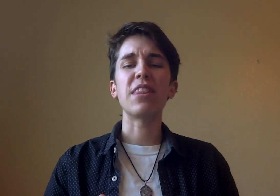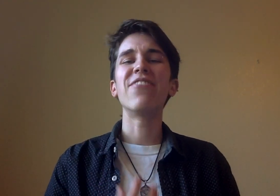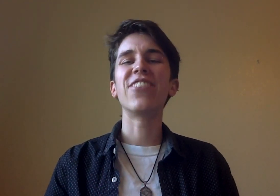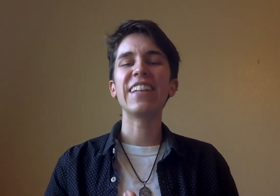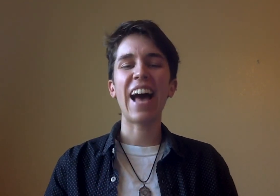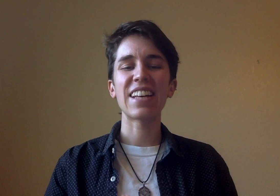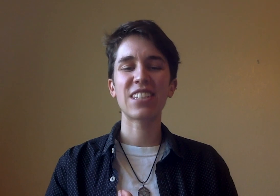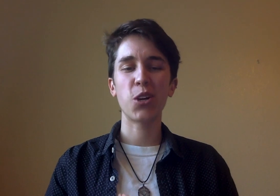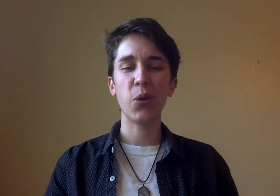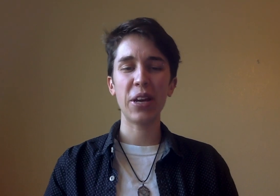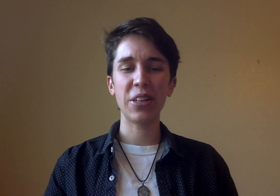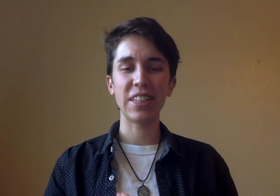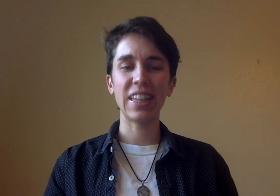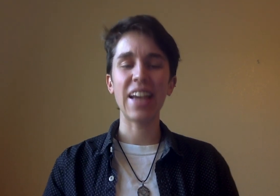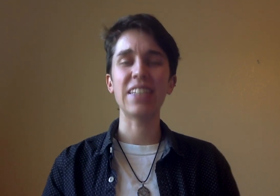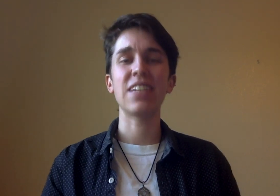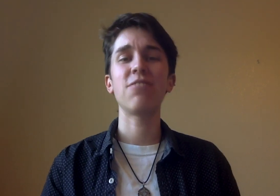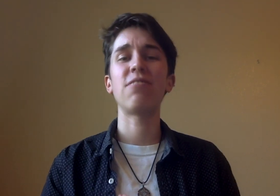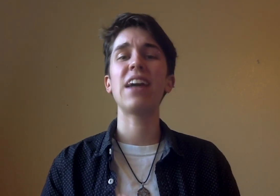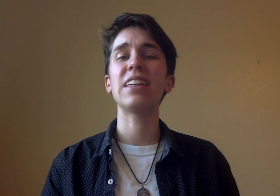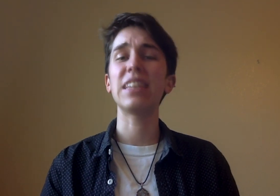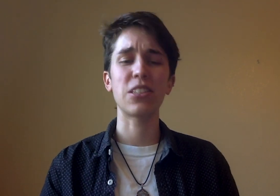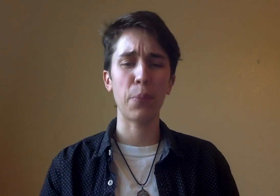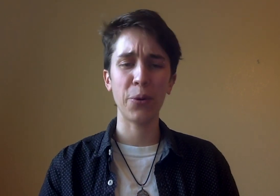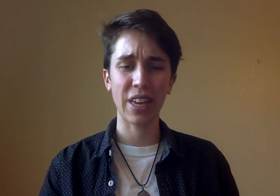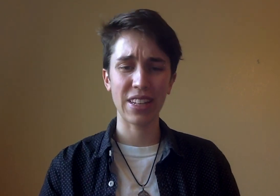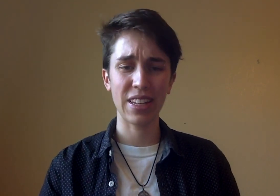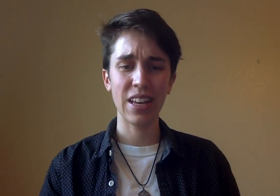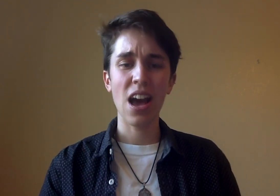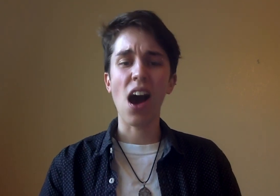con cada último placer extraño finalmente pronunciado,